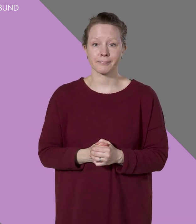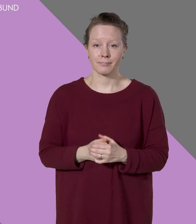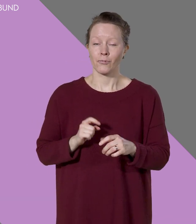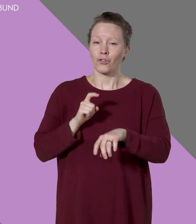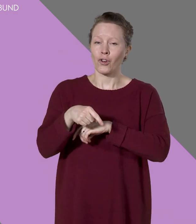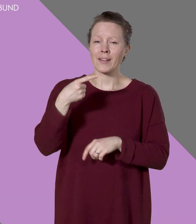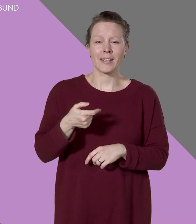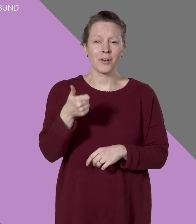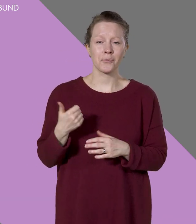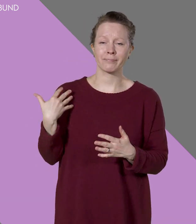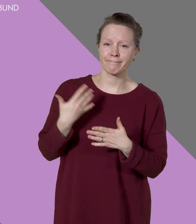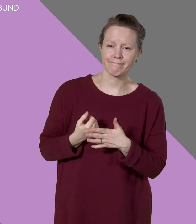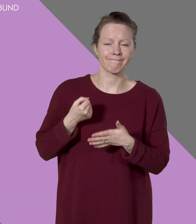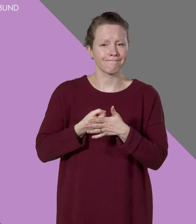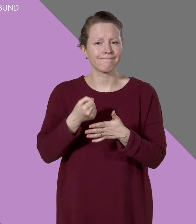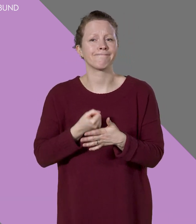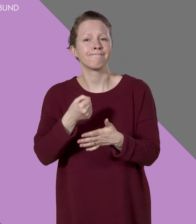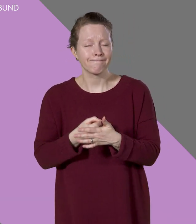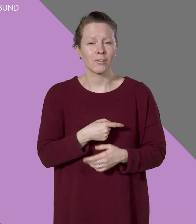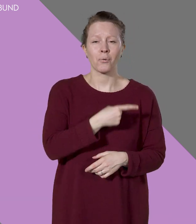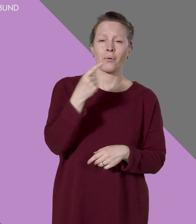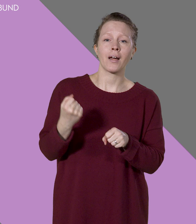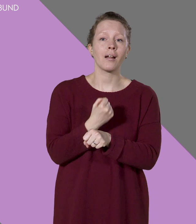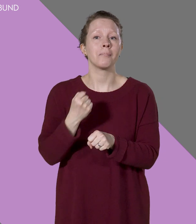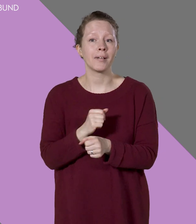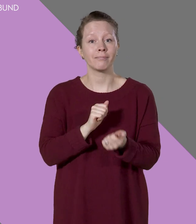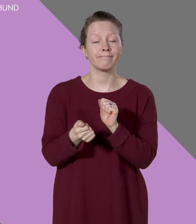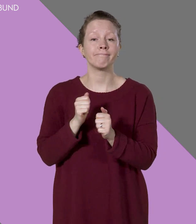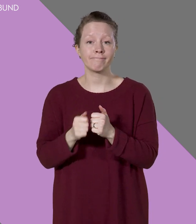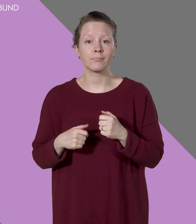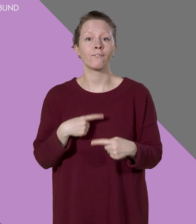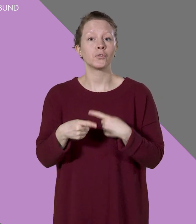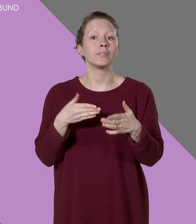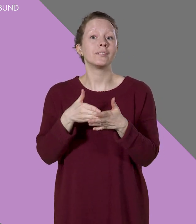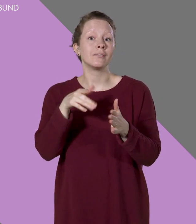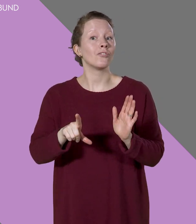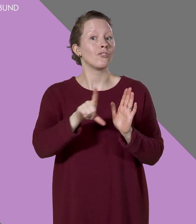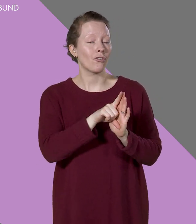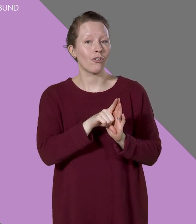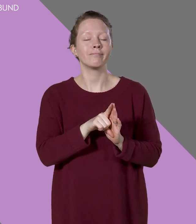Det mer än decennielånga arbetet för att reformera funktionshinderlagstiftningen -